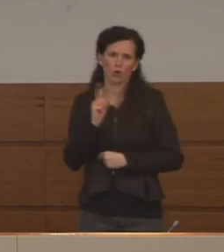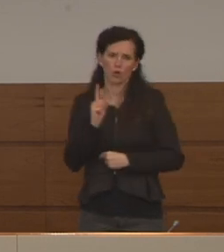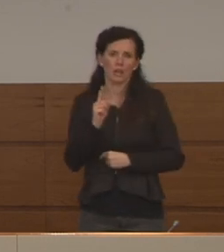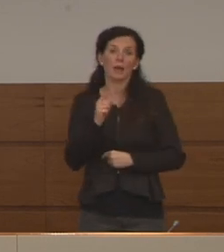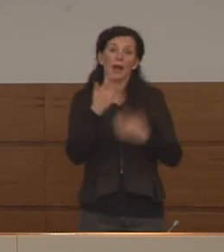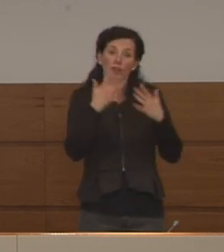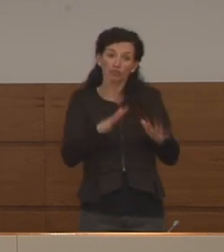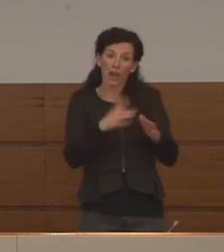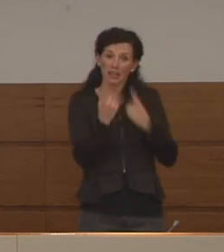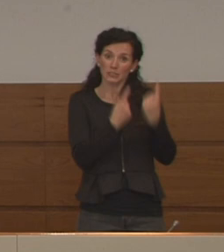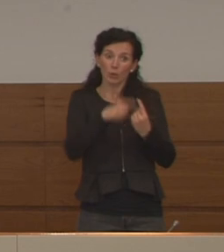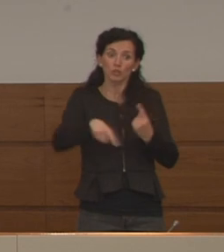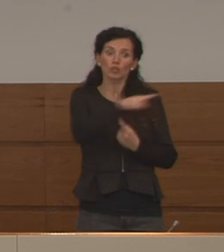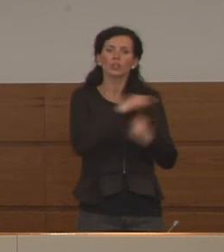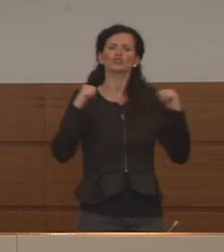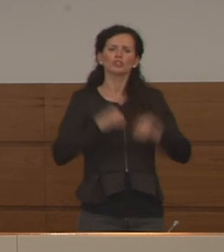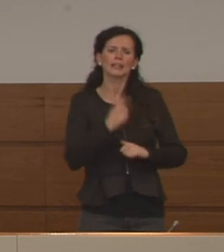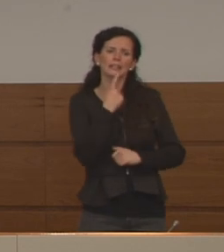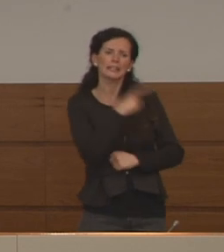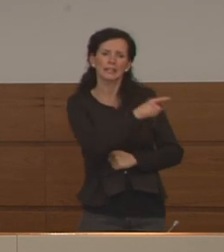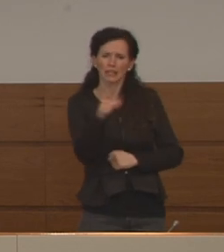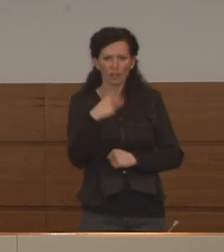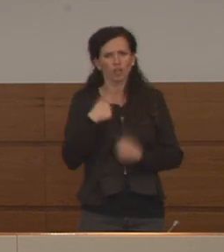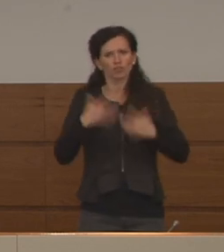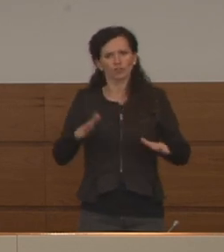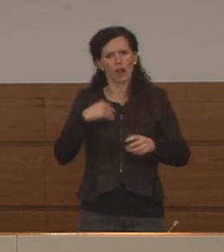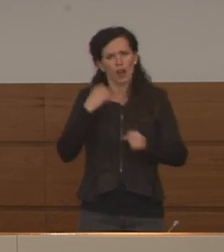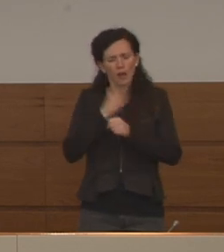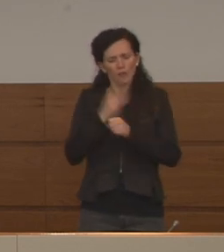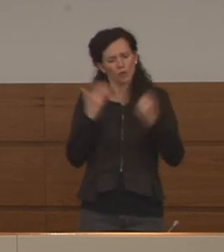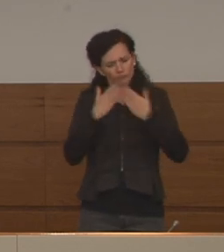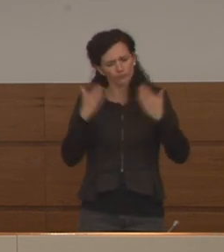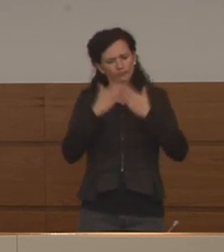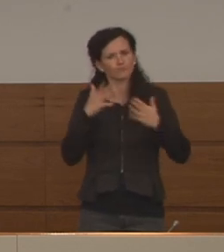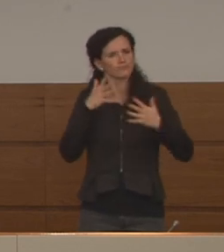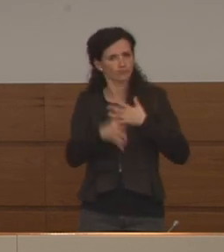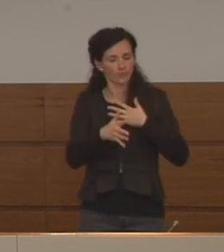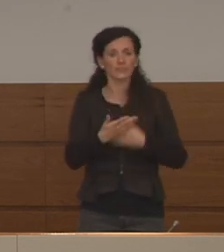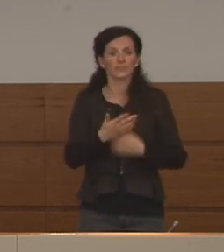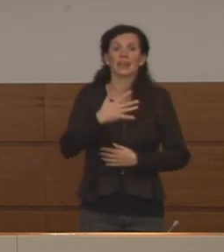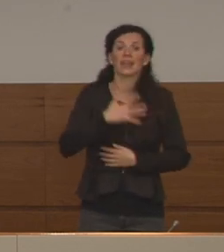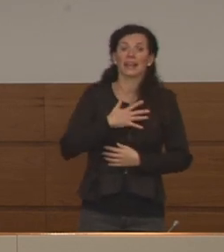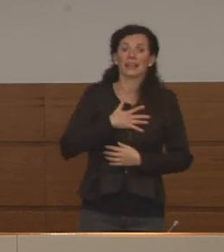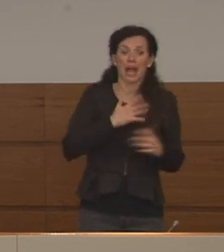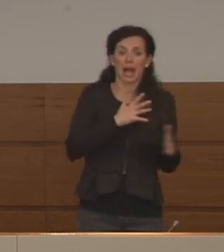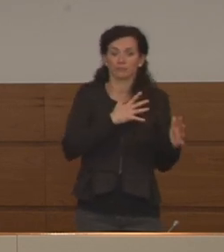La discussione sulla relativa età avanzata della popolazione italiana